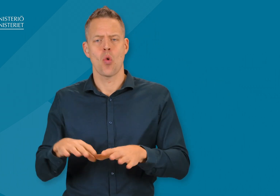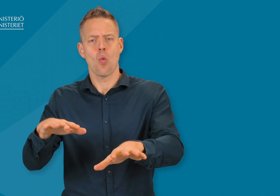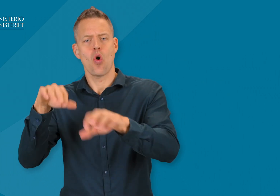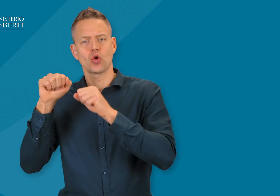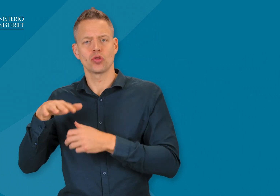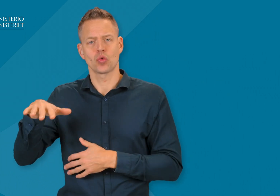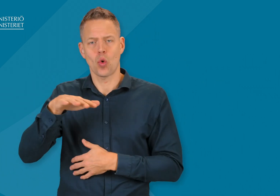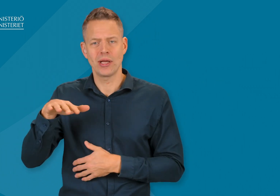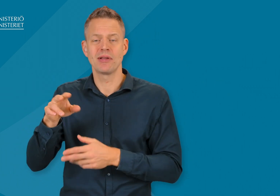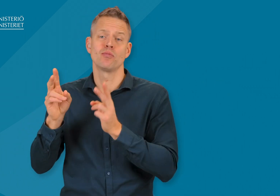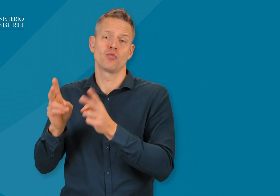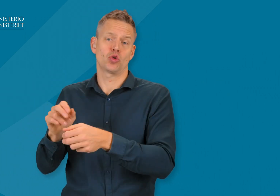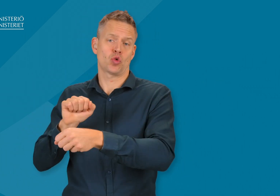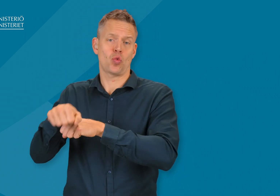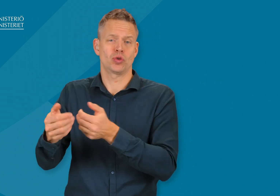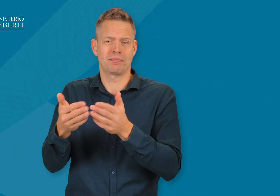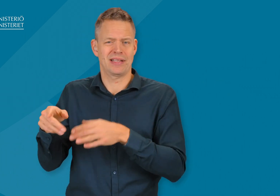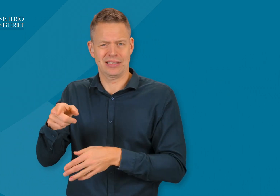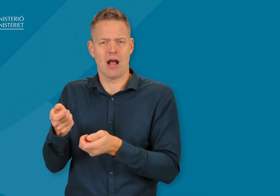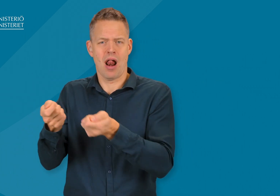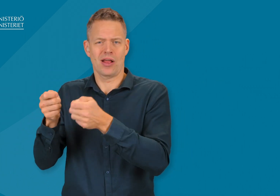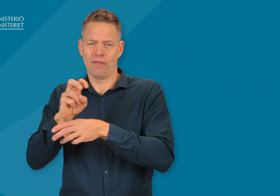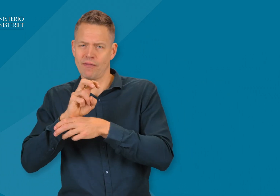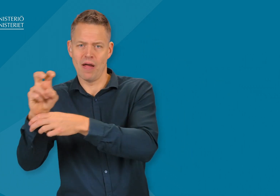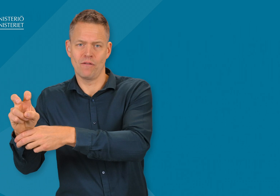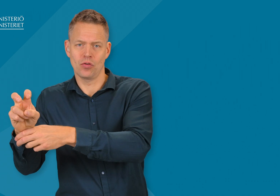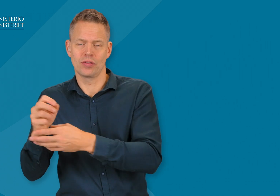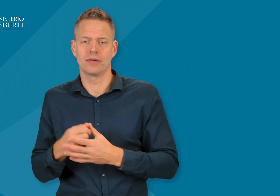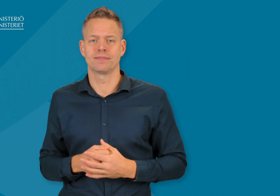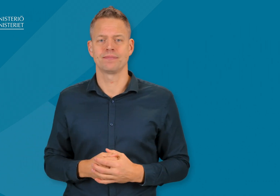• ulosottotoimi ja konkurssipesien hallinnon valvonta